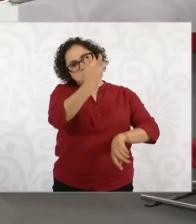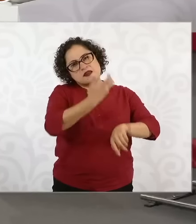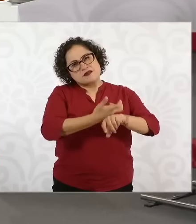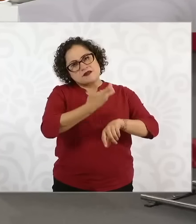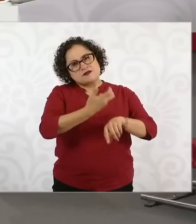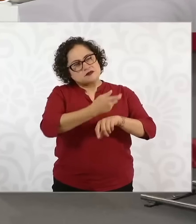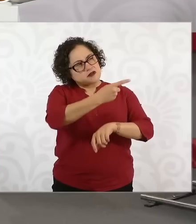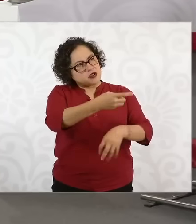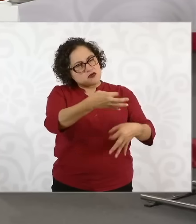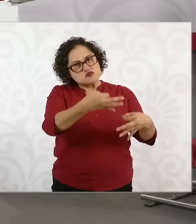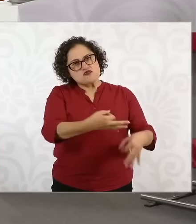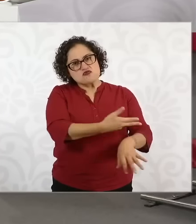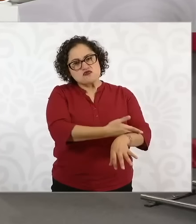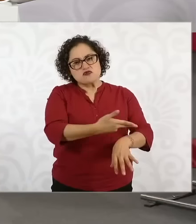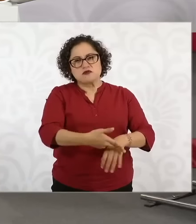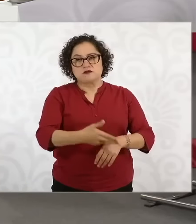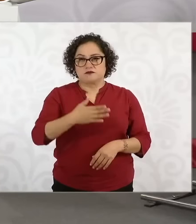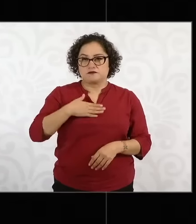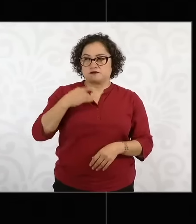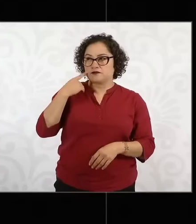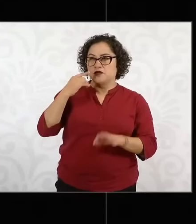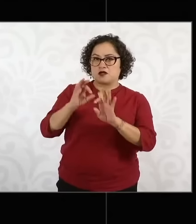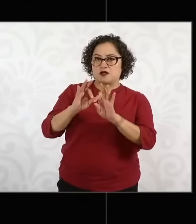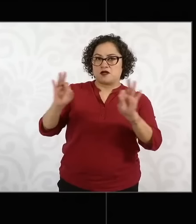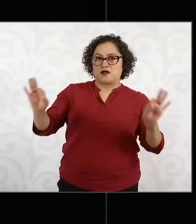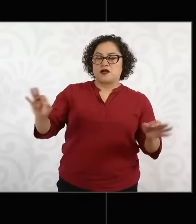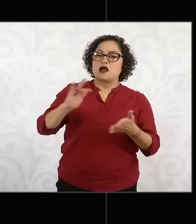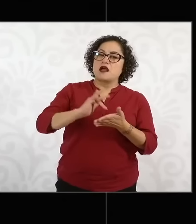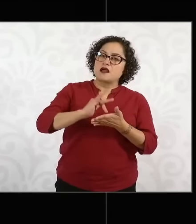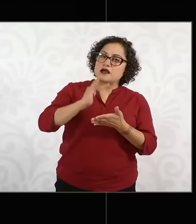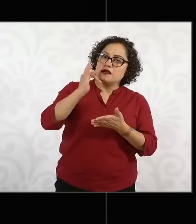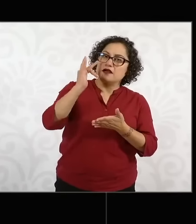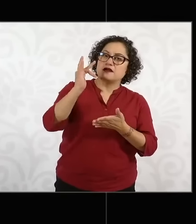gracias por recibirme con tanto cariño en Nueva York, son más que correspondidos.